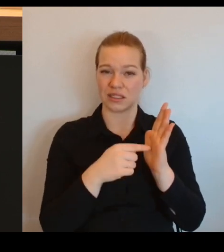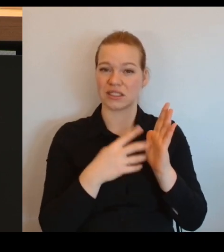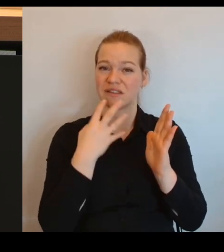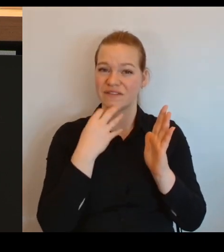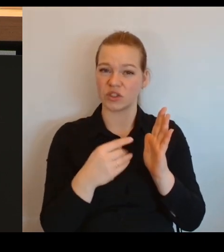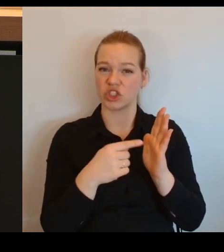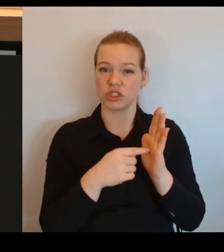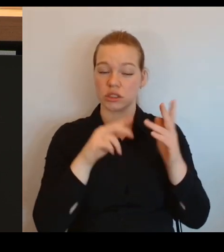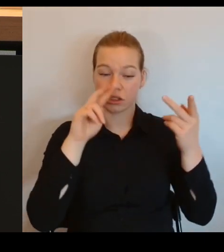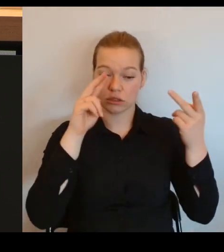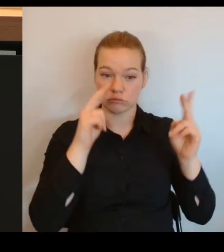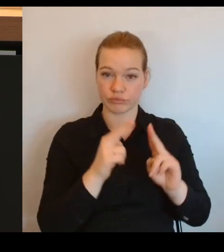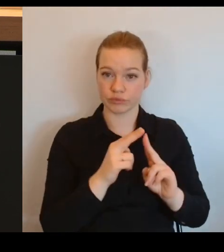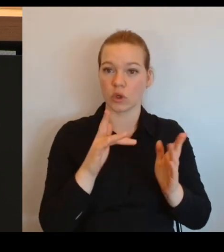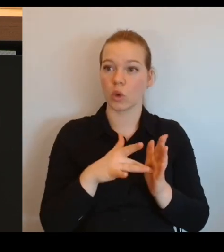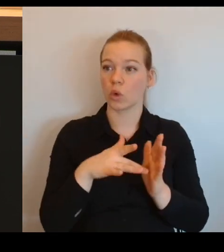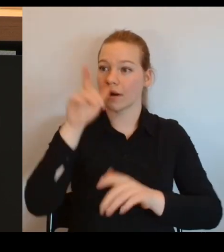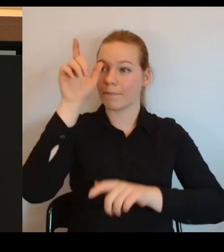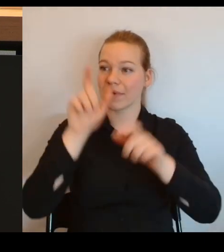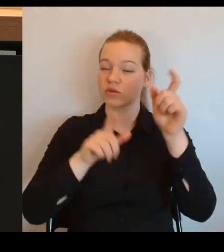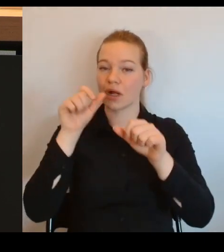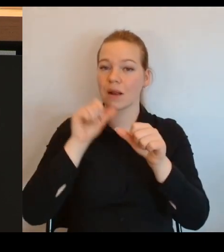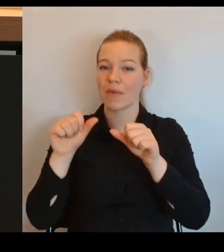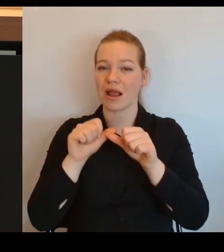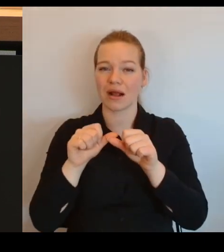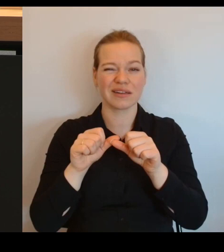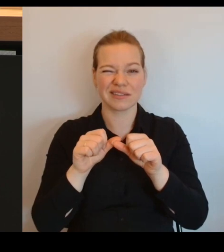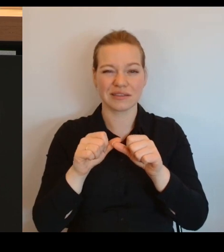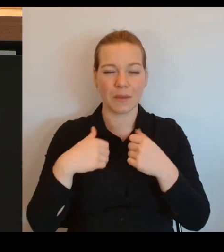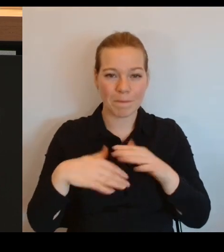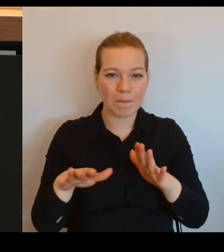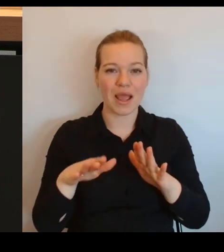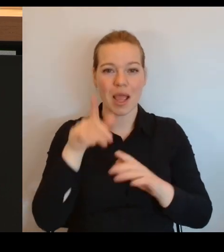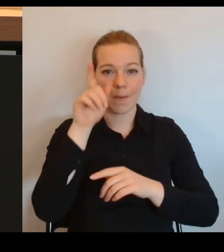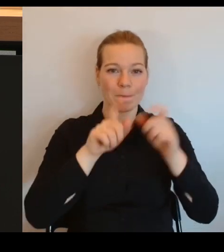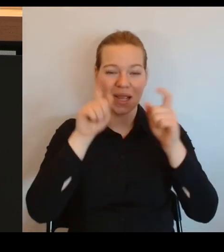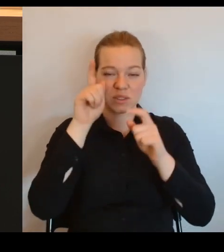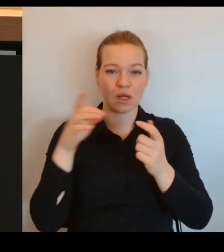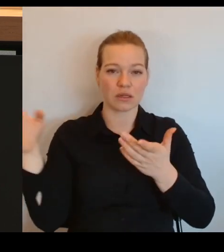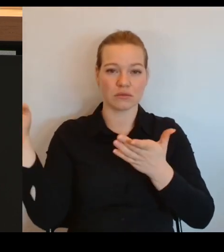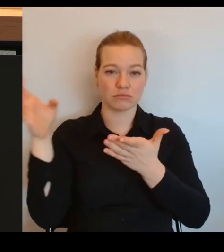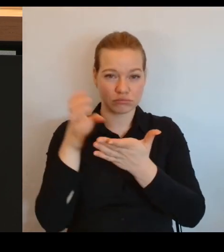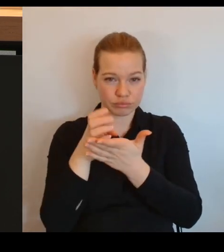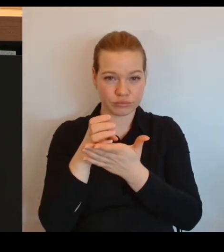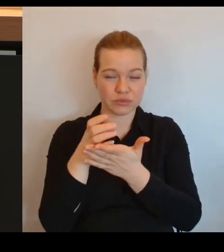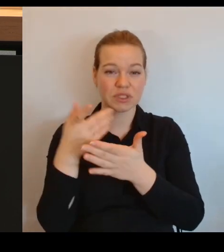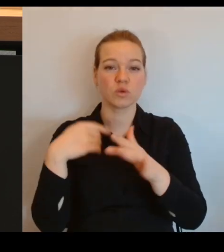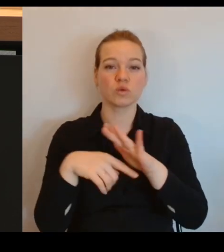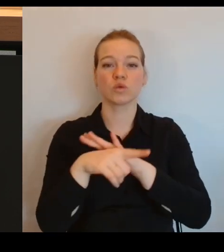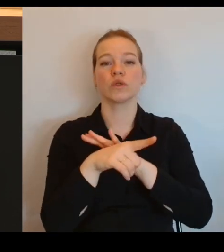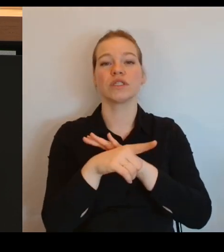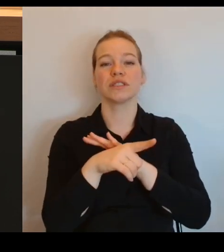werden, indem wir den Bus und Straßenbahnverkehr konsequent bevorzugen, wenn es um Ampelschaltungen geht.